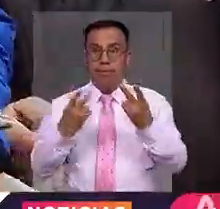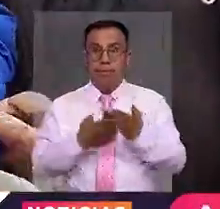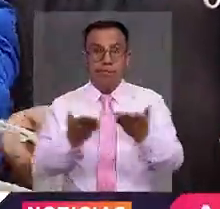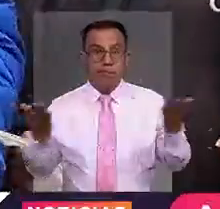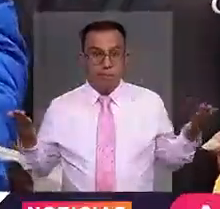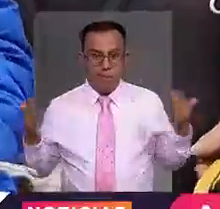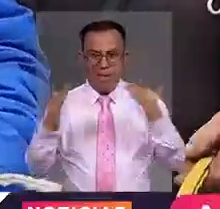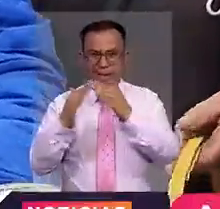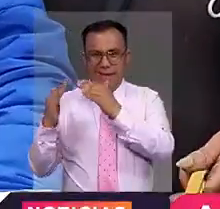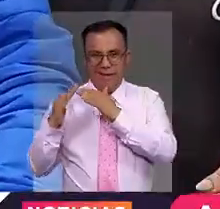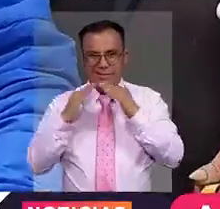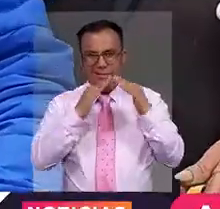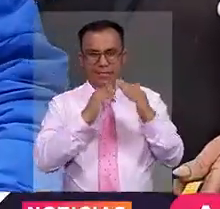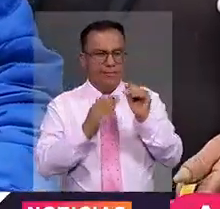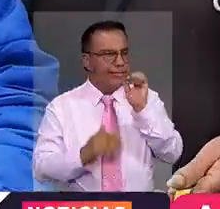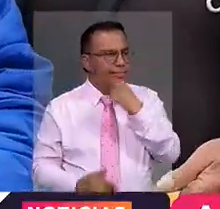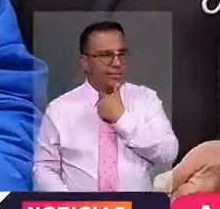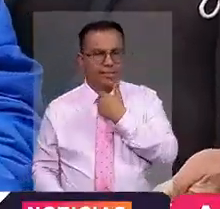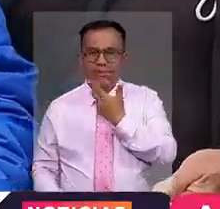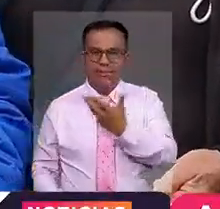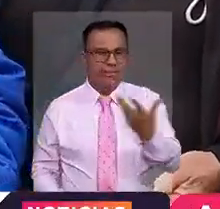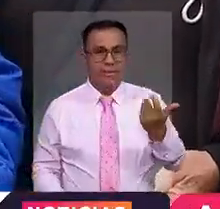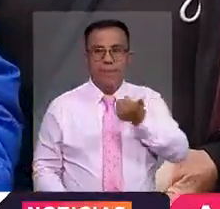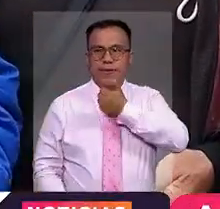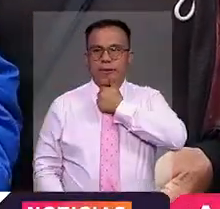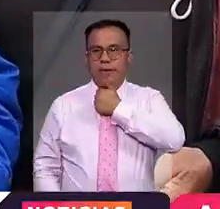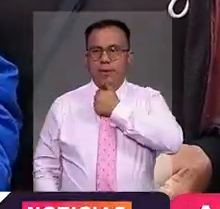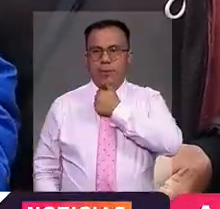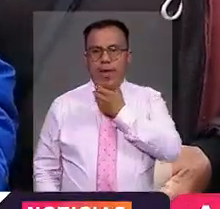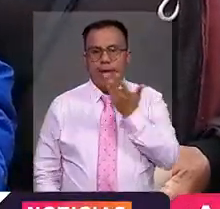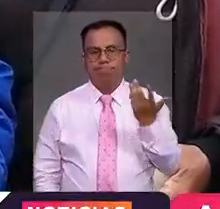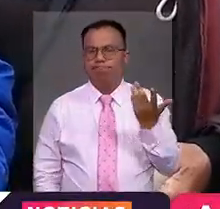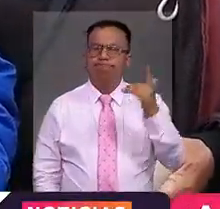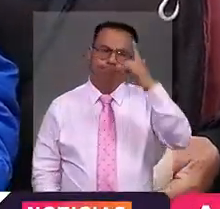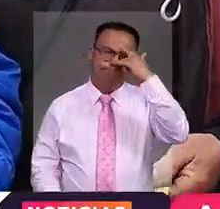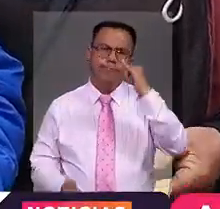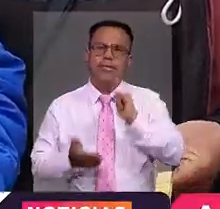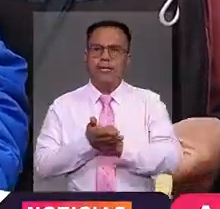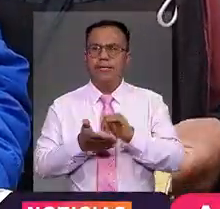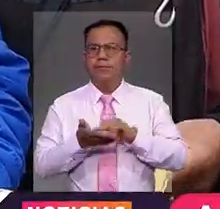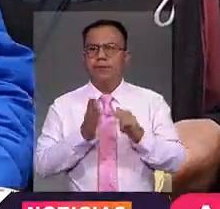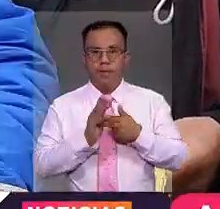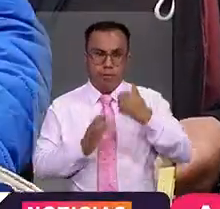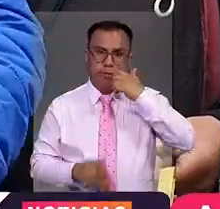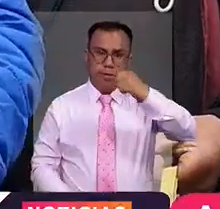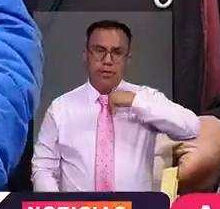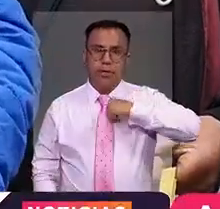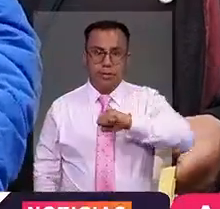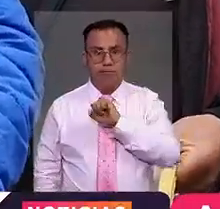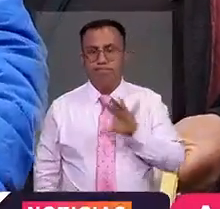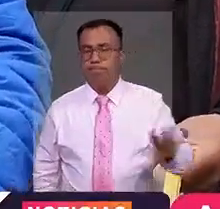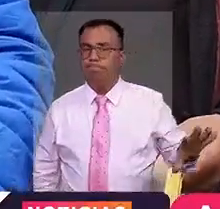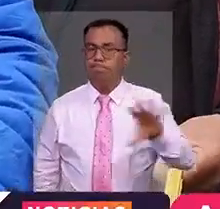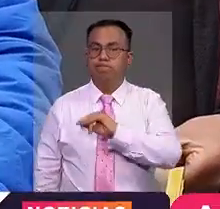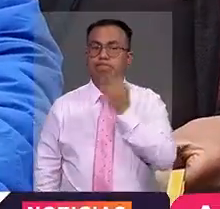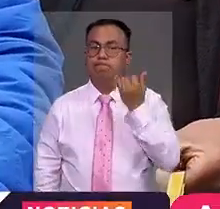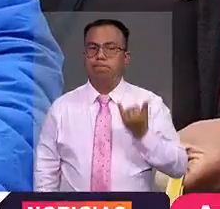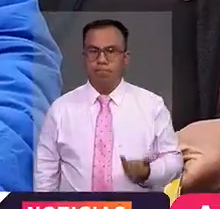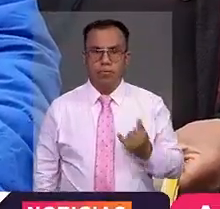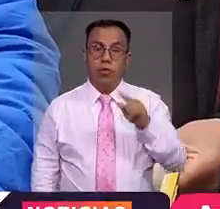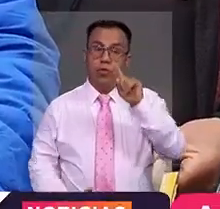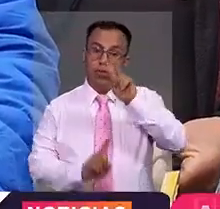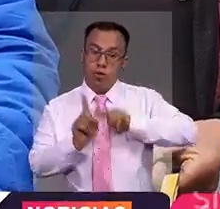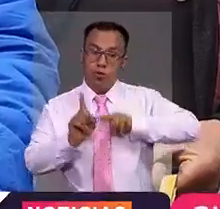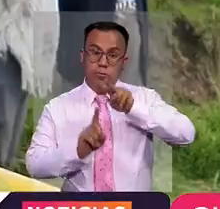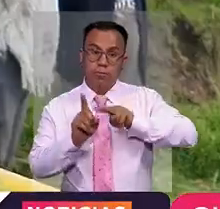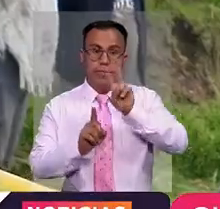MESES Y EL AGUA NO ESTá